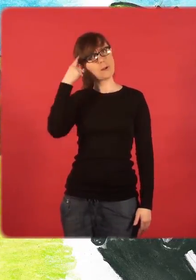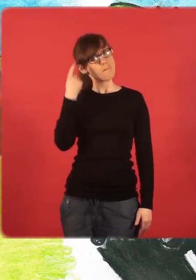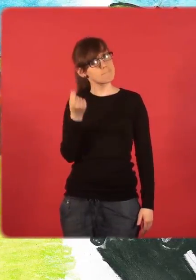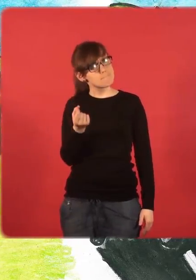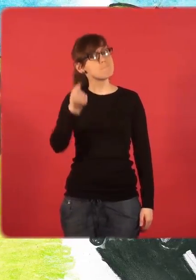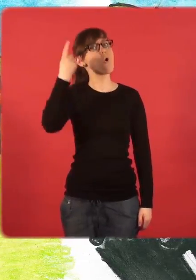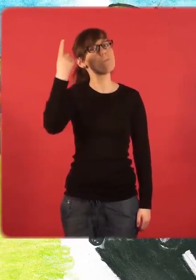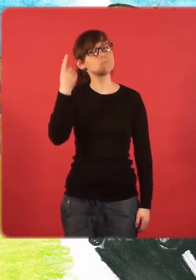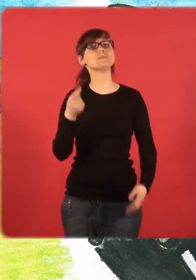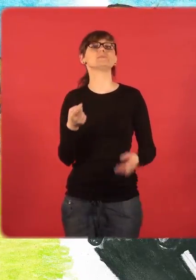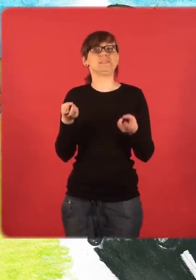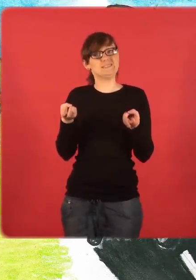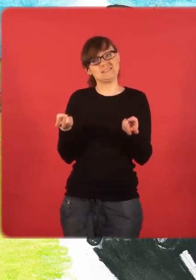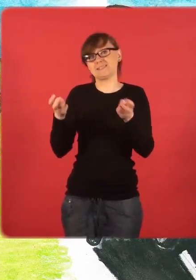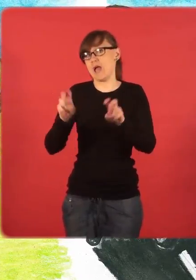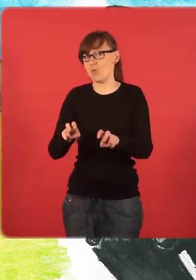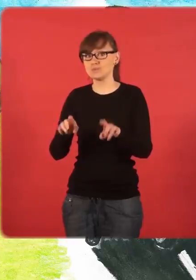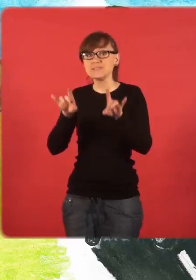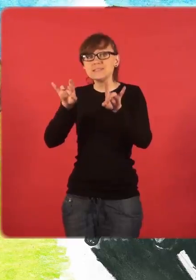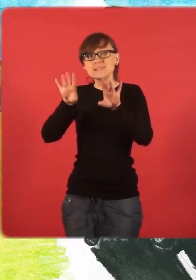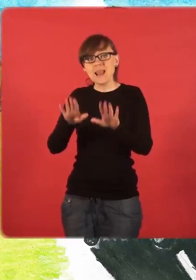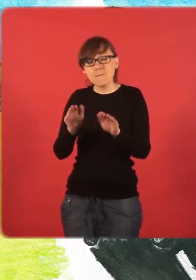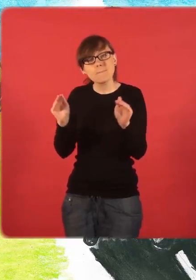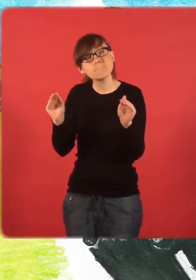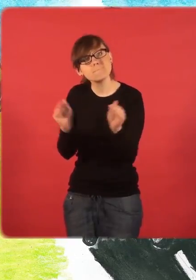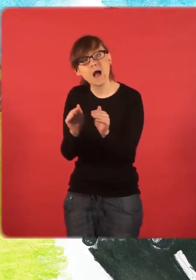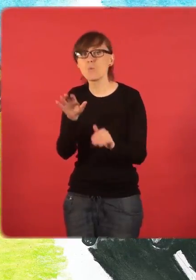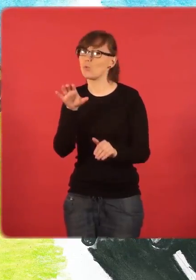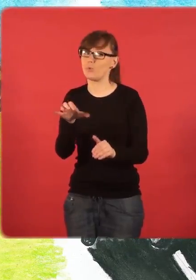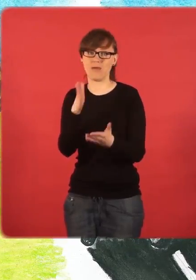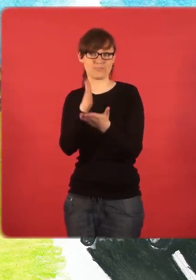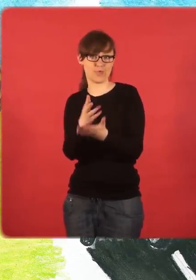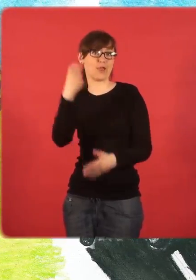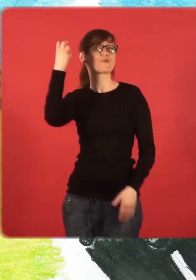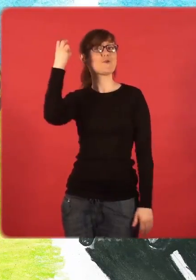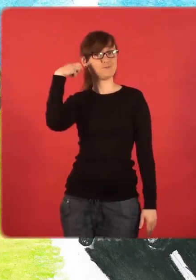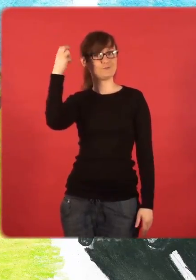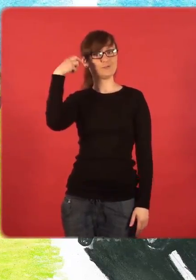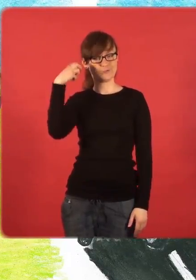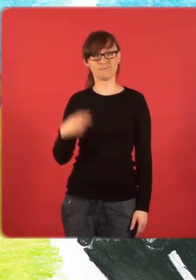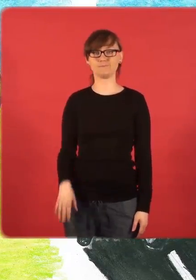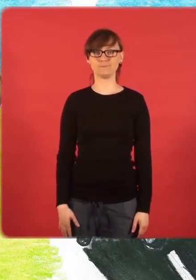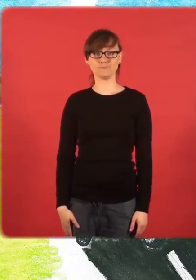Wspólnie założyły więc „Wiśniową spółdzielnię" .